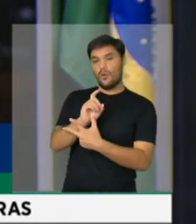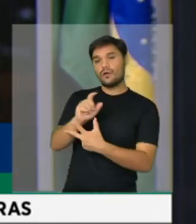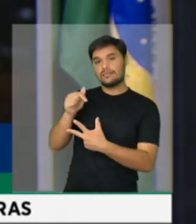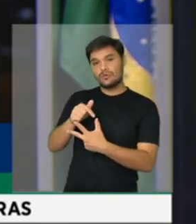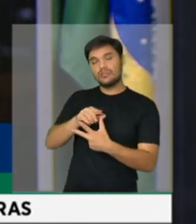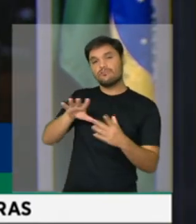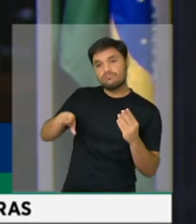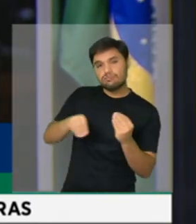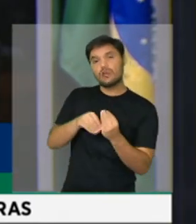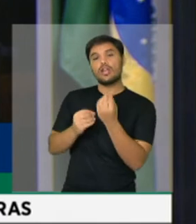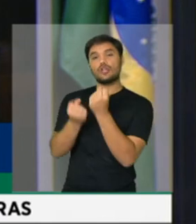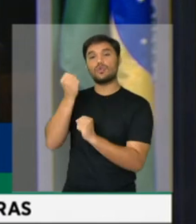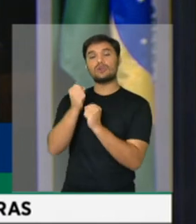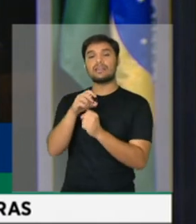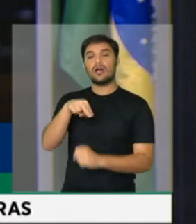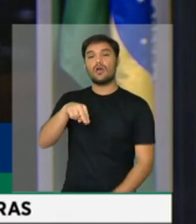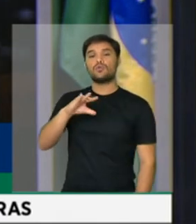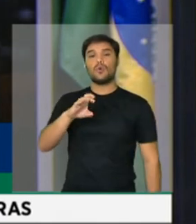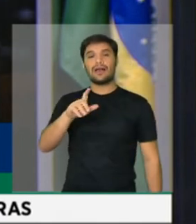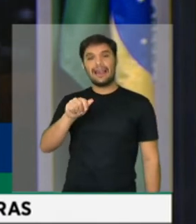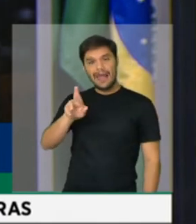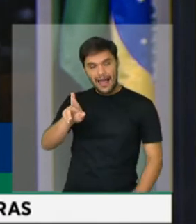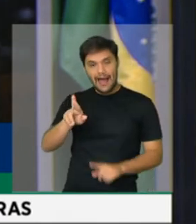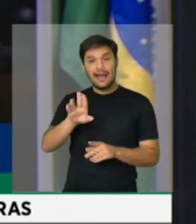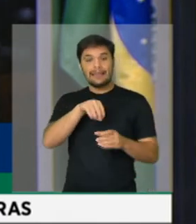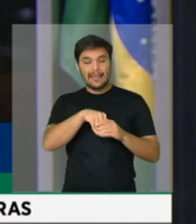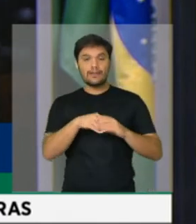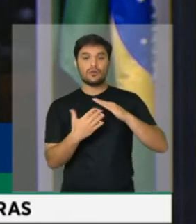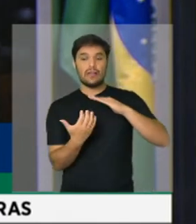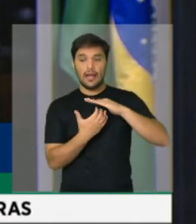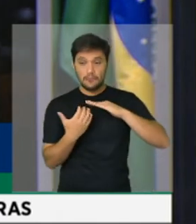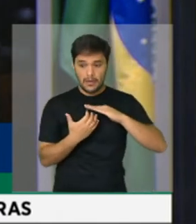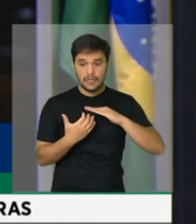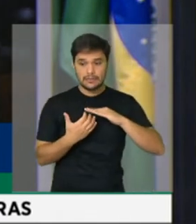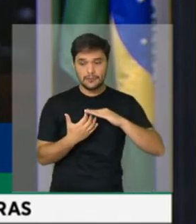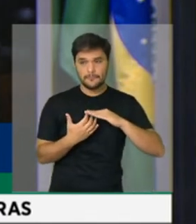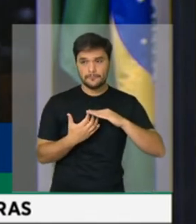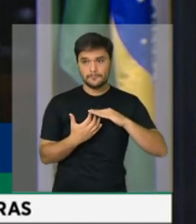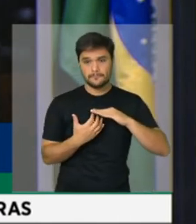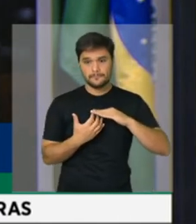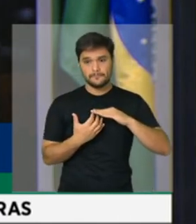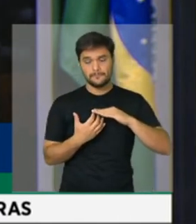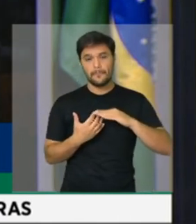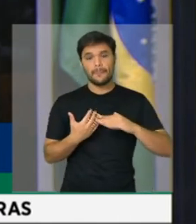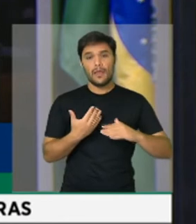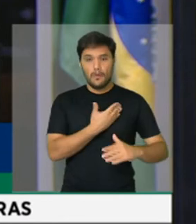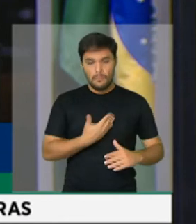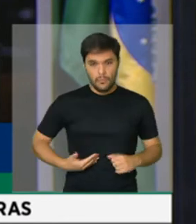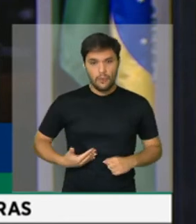O OBJETIVO DE APRIMORAR OS MECANISMOS DE GESTÃO DO SETOR DE ENERGIA NUCLEAR, INCLUÍMOS AUTORIZAÇÃO PARA QUE O PODER